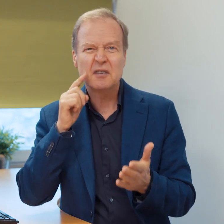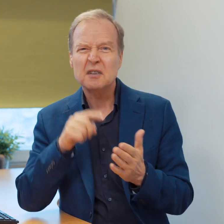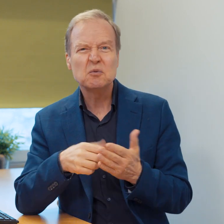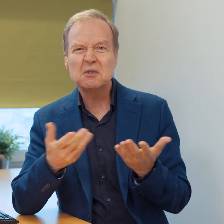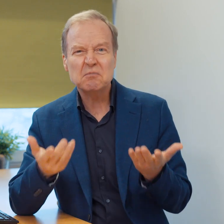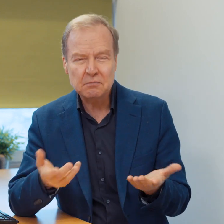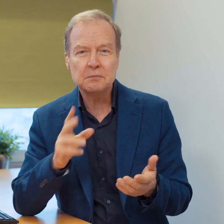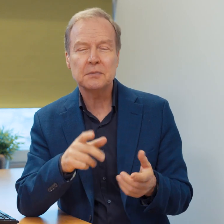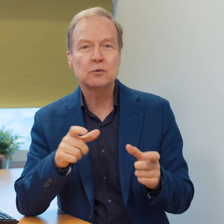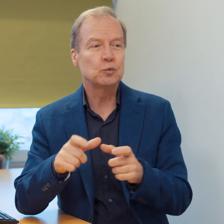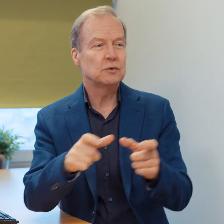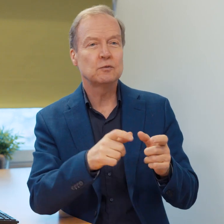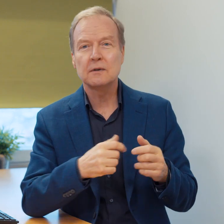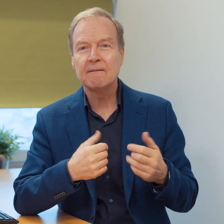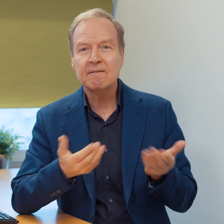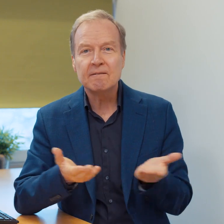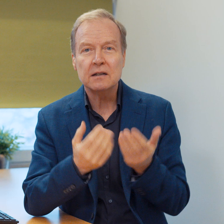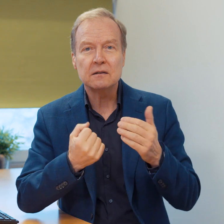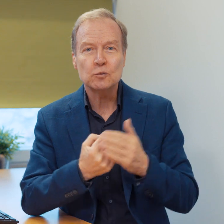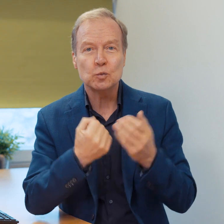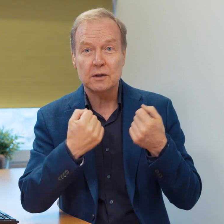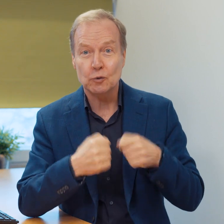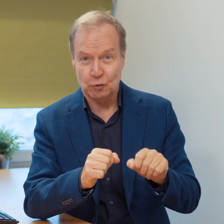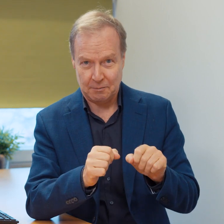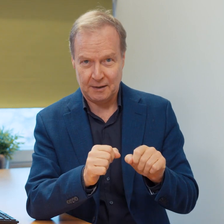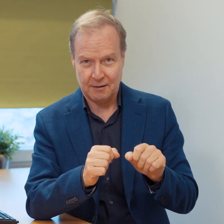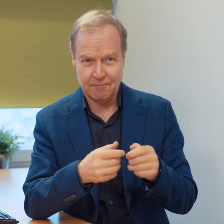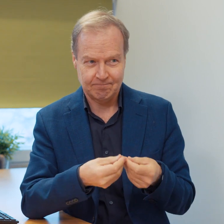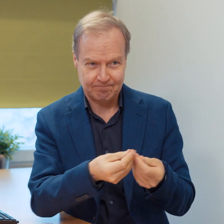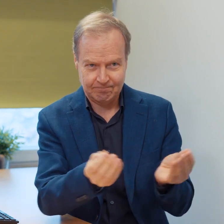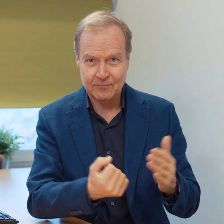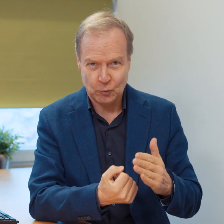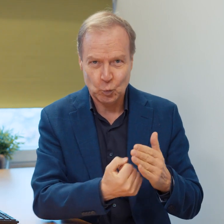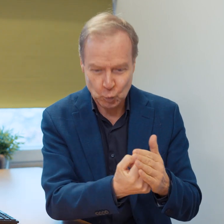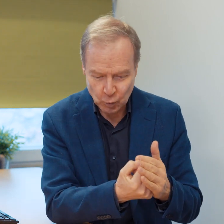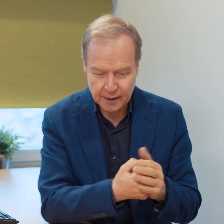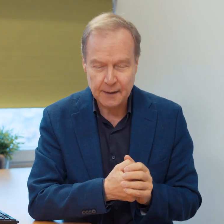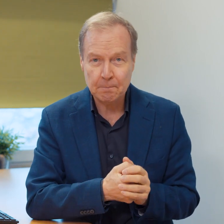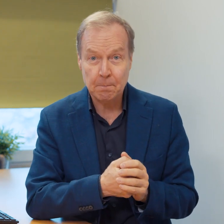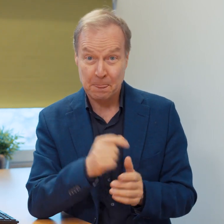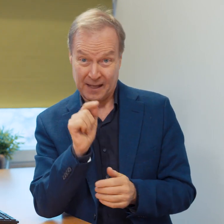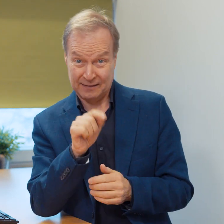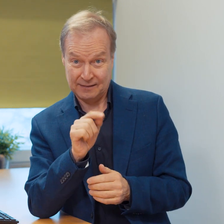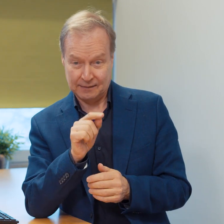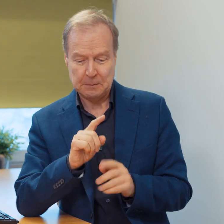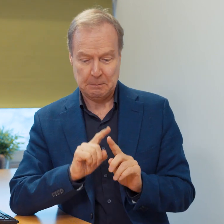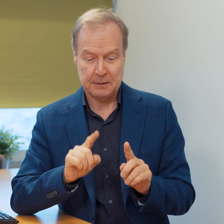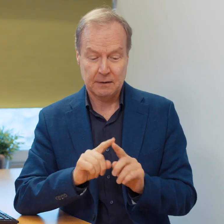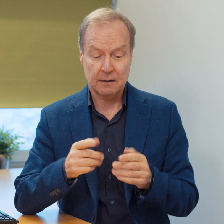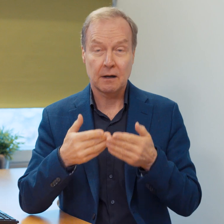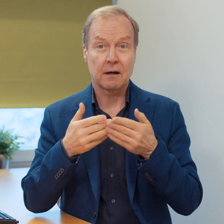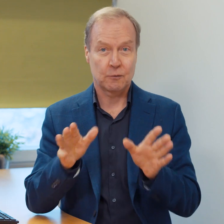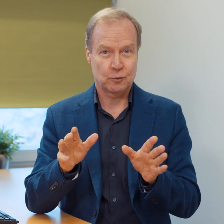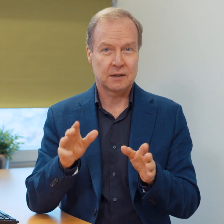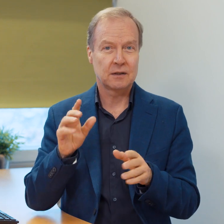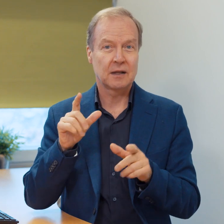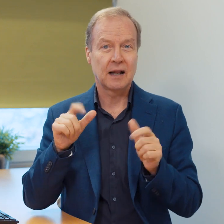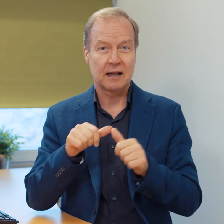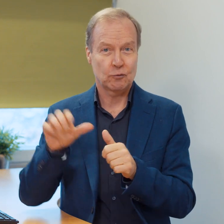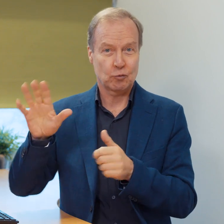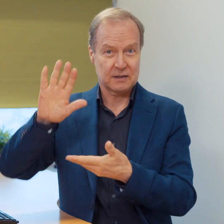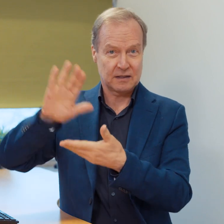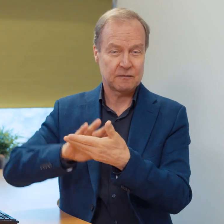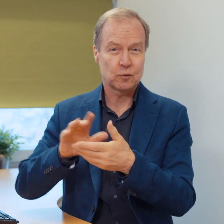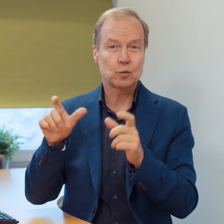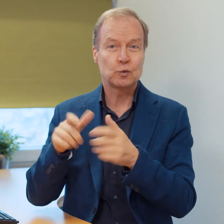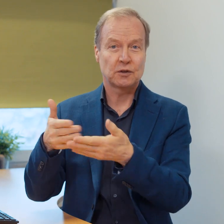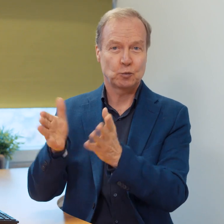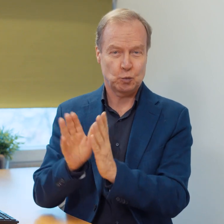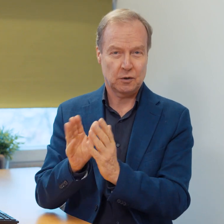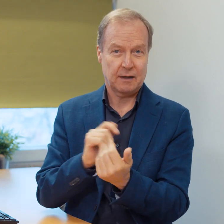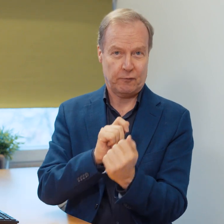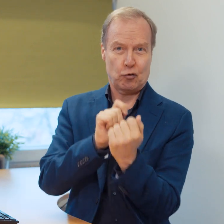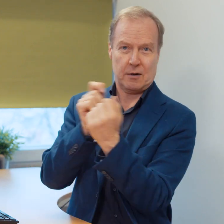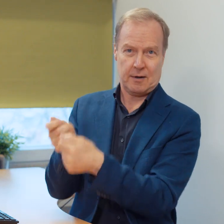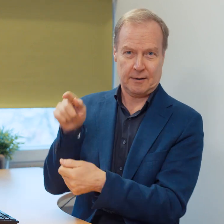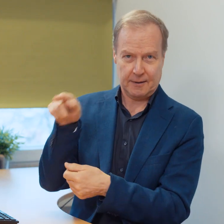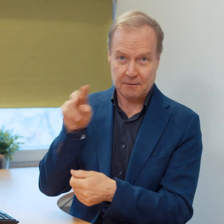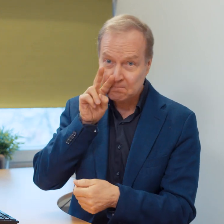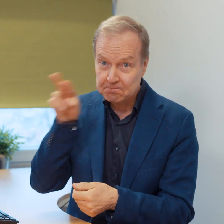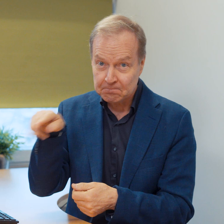Avustus on tarkoitettu yhdistysten vertaistukitoiminnan tukemiseen, ja yhdistyksille avataan haku Yhdistyshuoneessa.